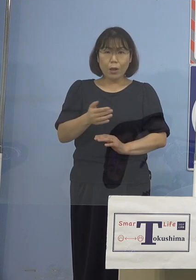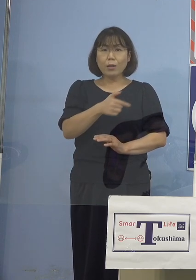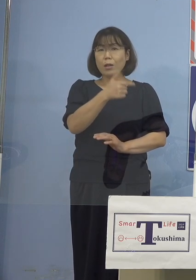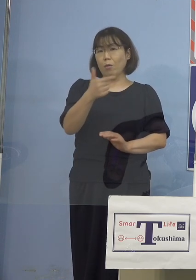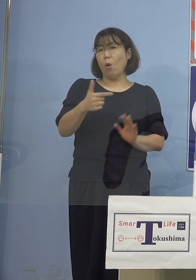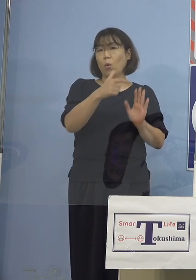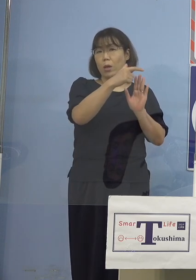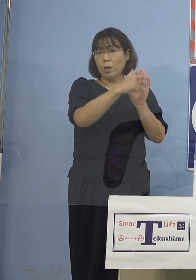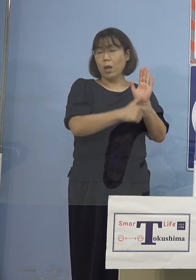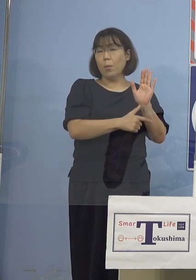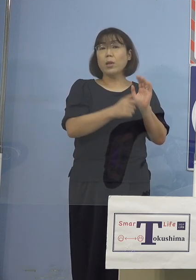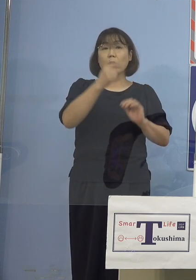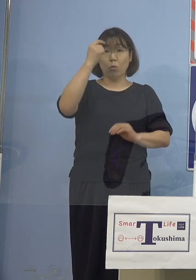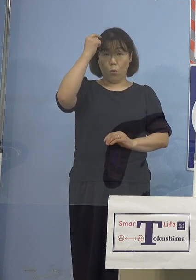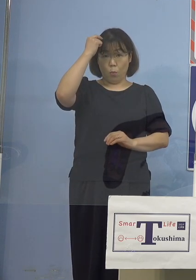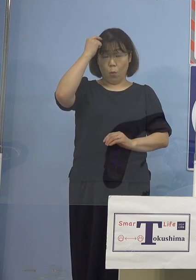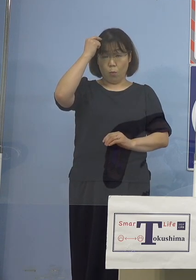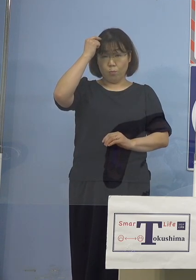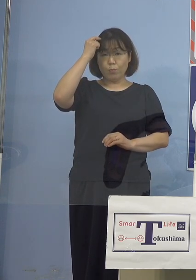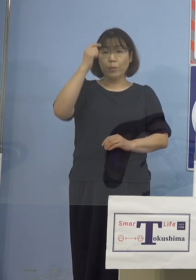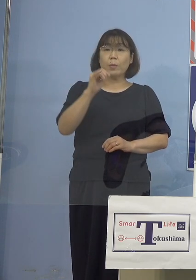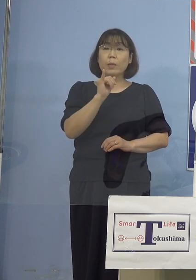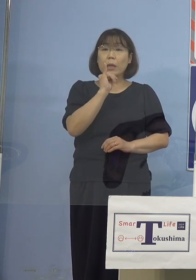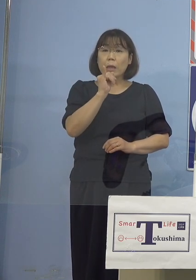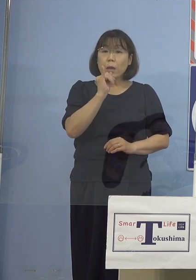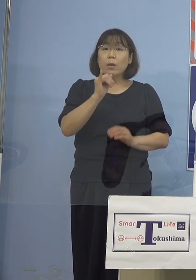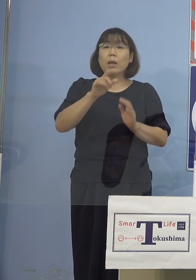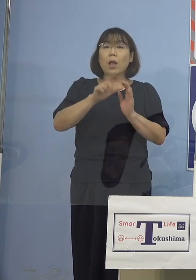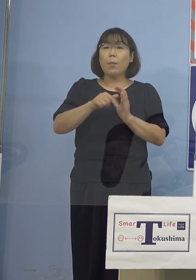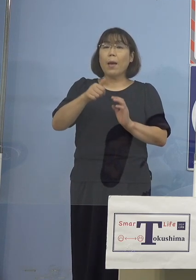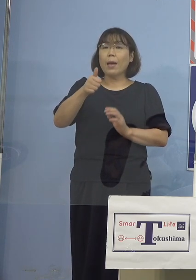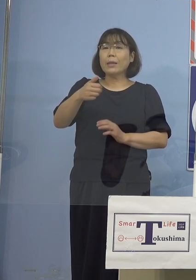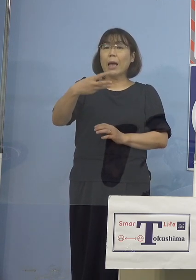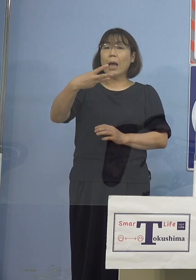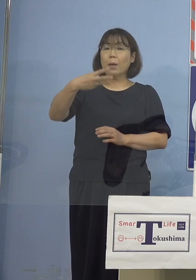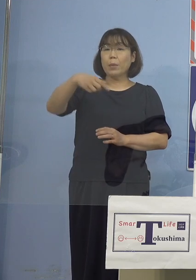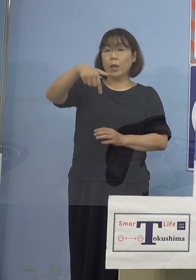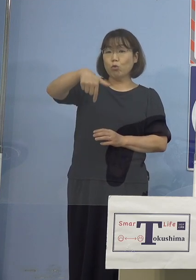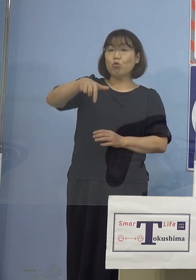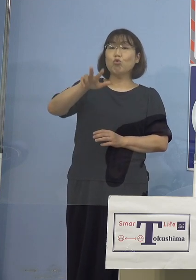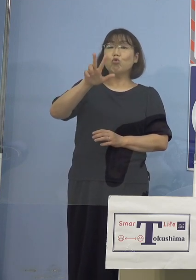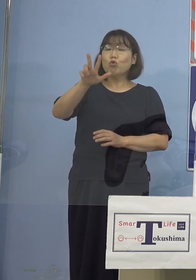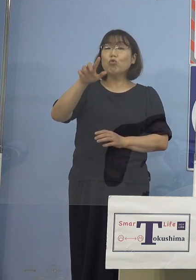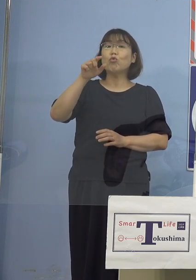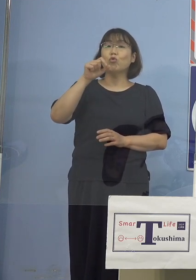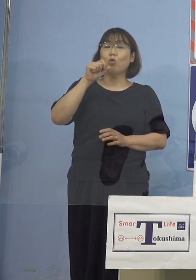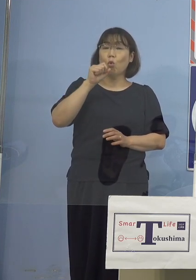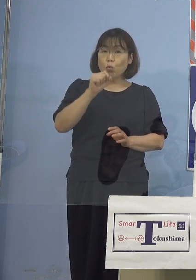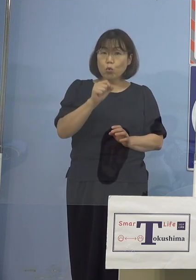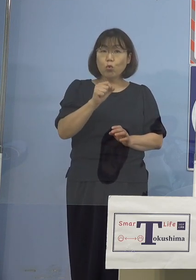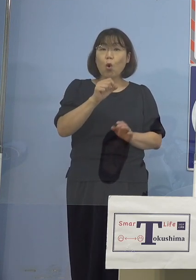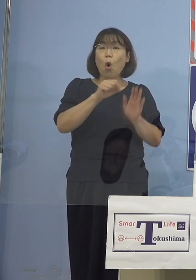それと季節性インフルエンザの場合には タミフルという、いわゆる特効薬、こちらがある